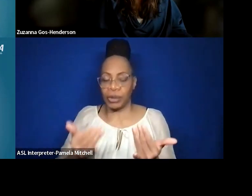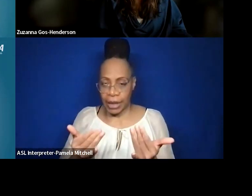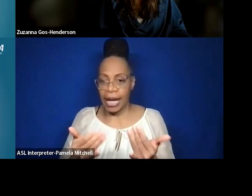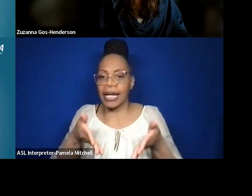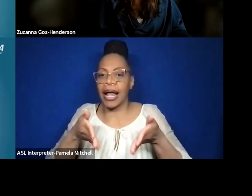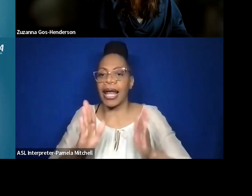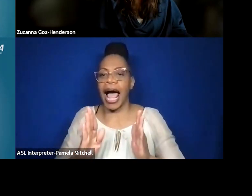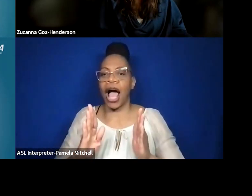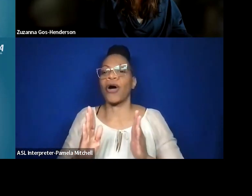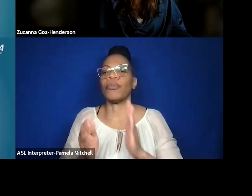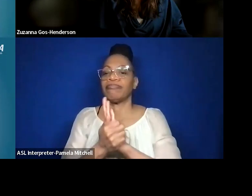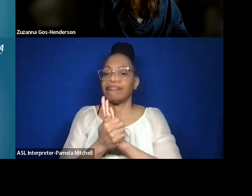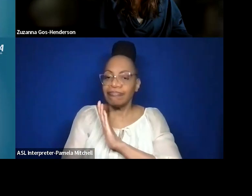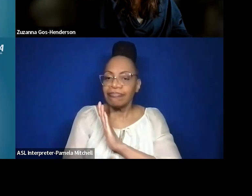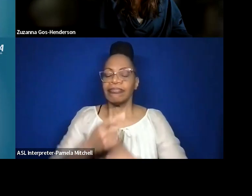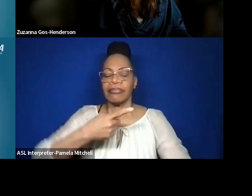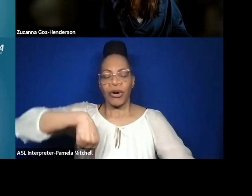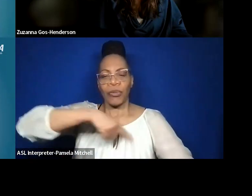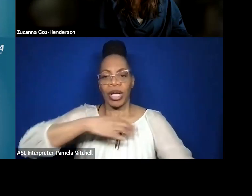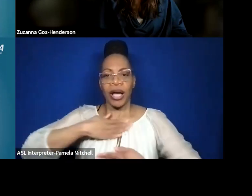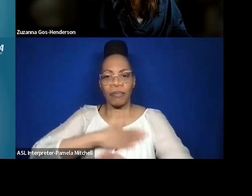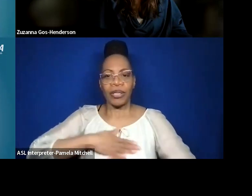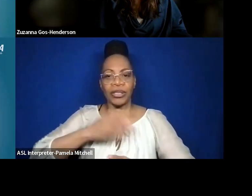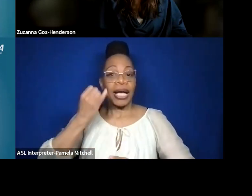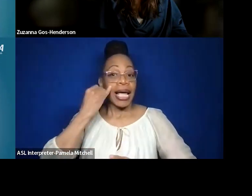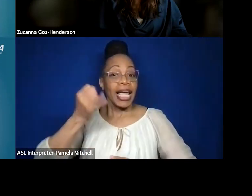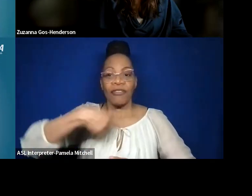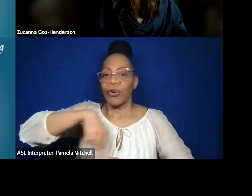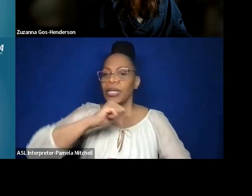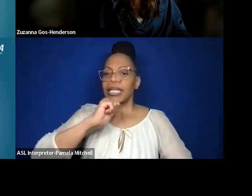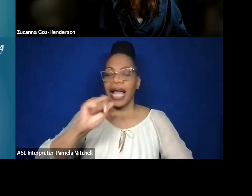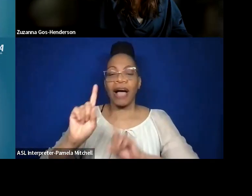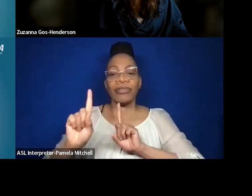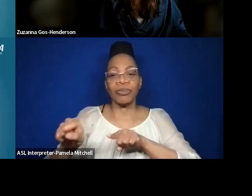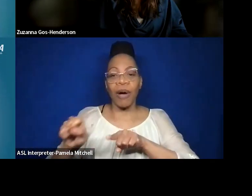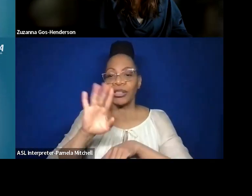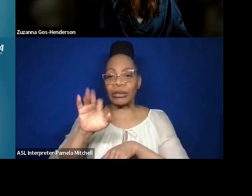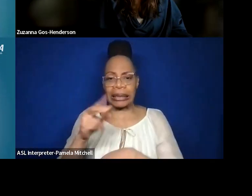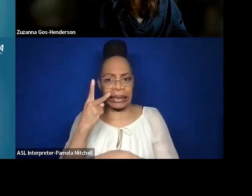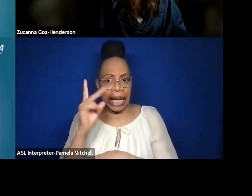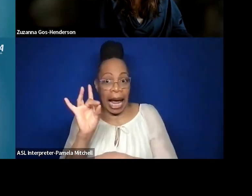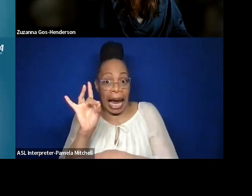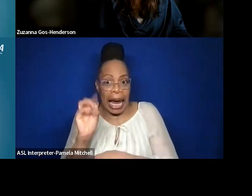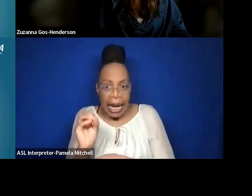Realmente lo apreciamos. Y si no llegamos a tu pregunta, veo que tal vez quedan unas 80 preguntas